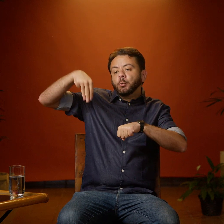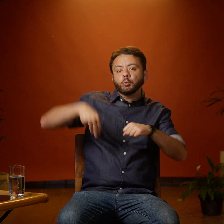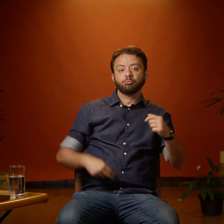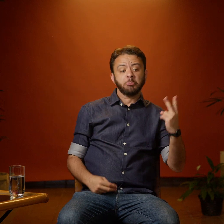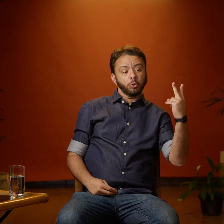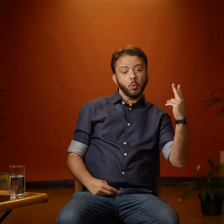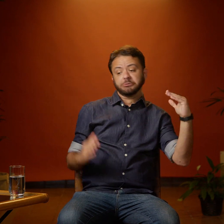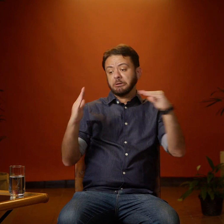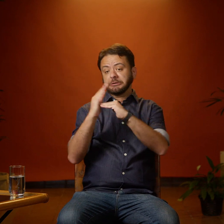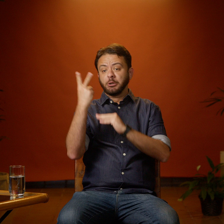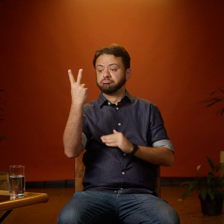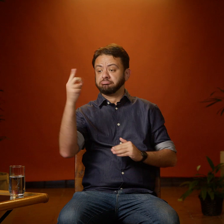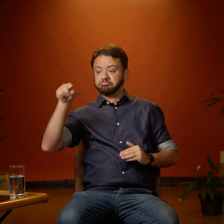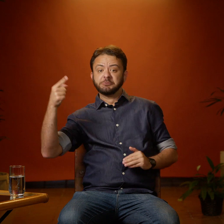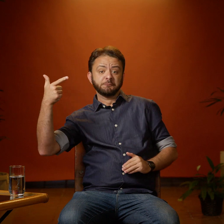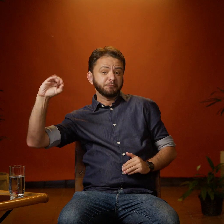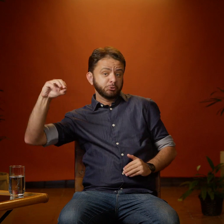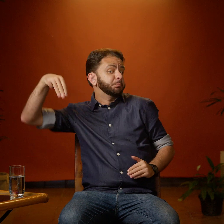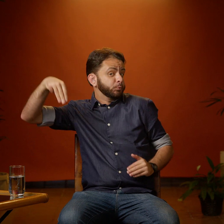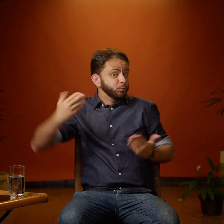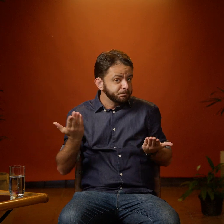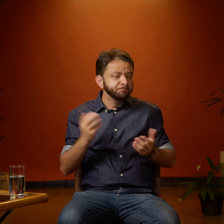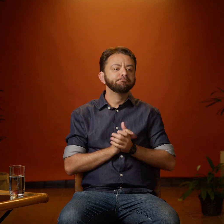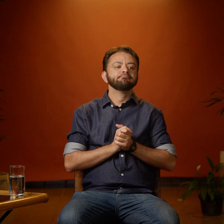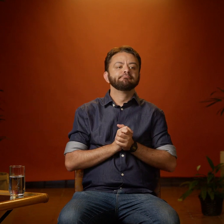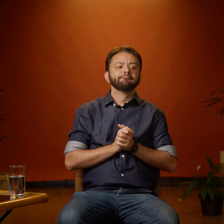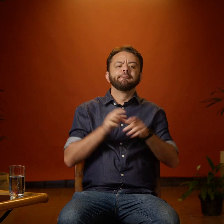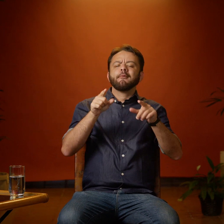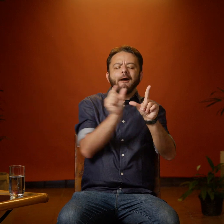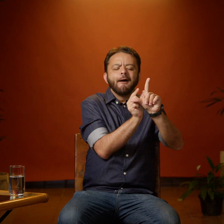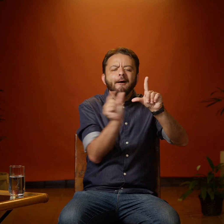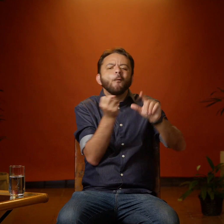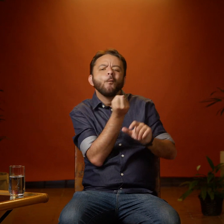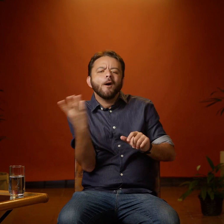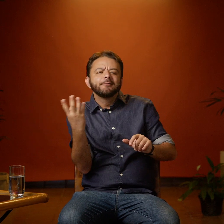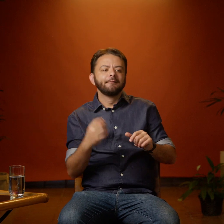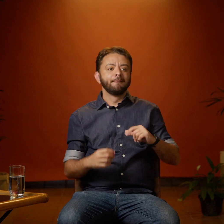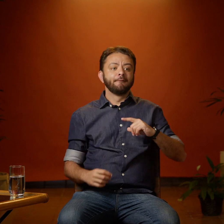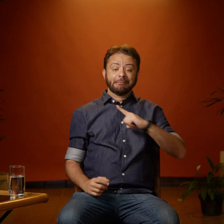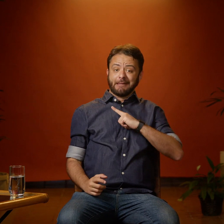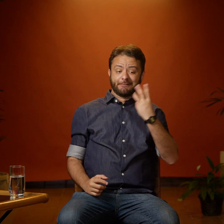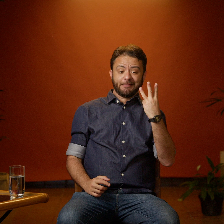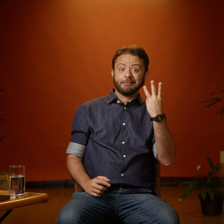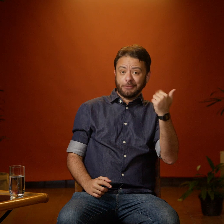e os frames, ou os quadros do vídeo então nós temos em 145 palavras por minuto